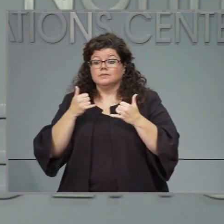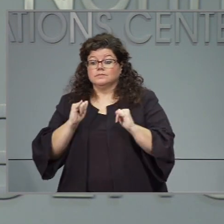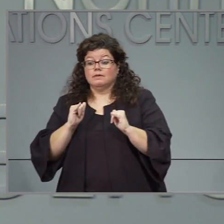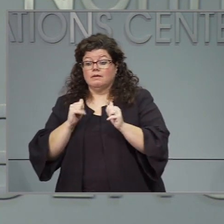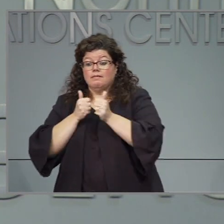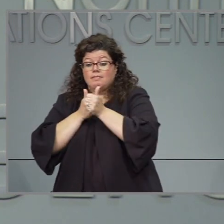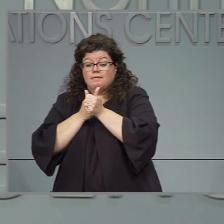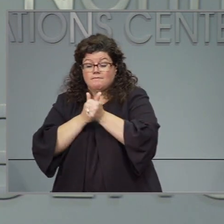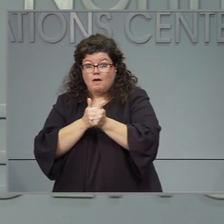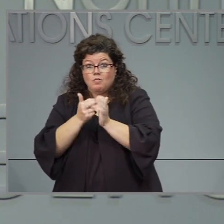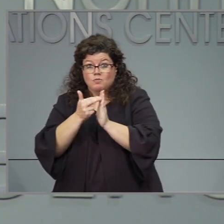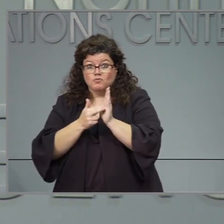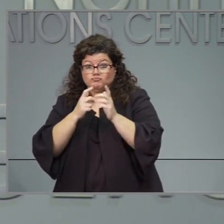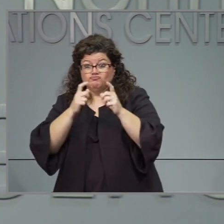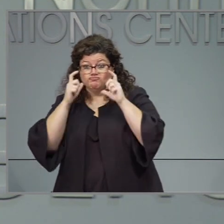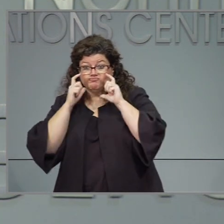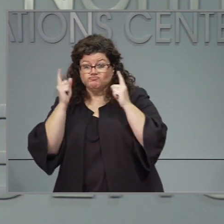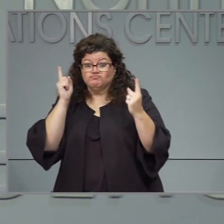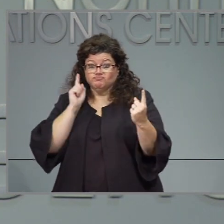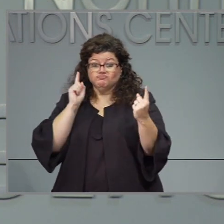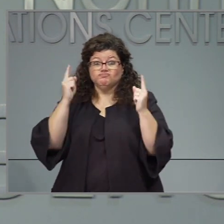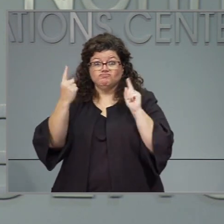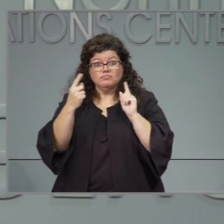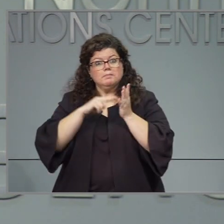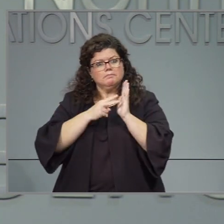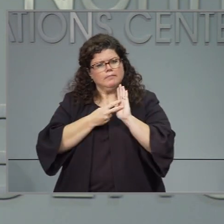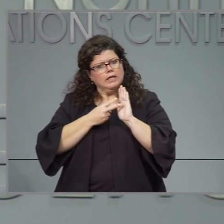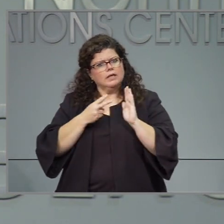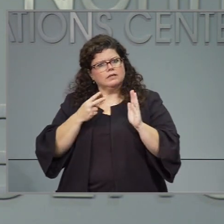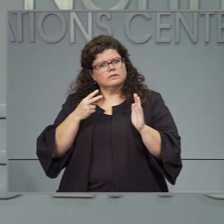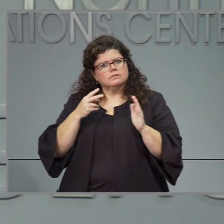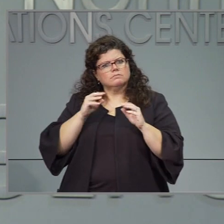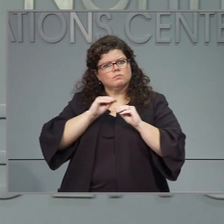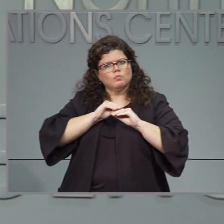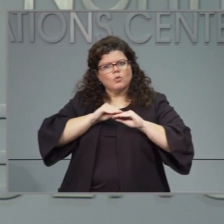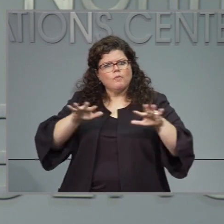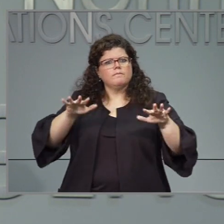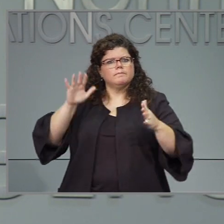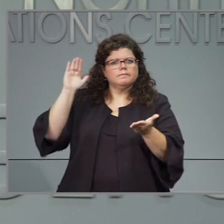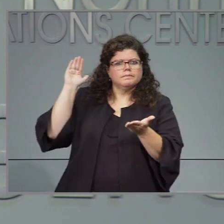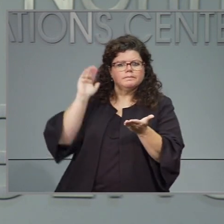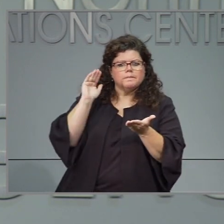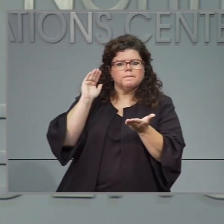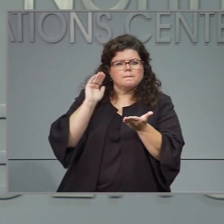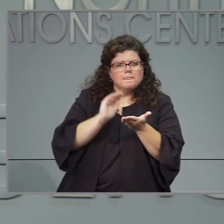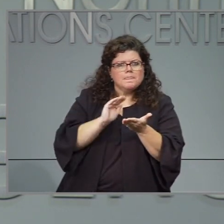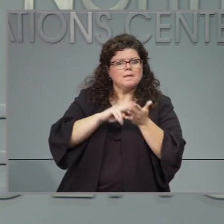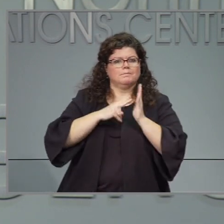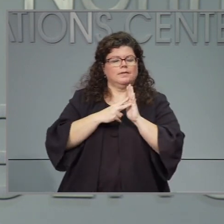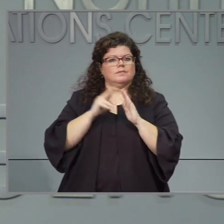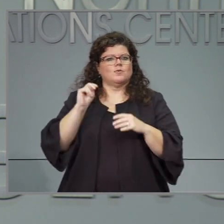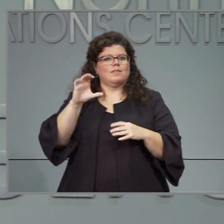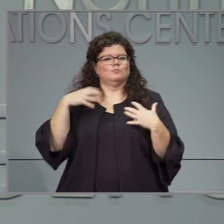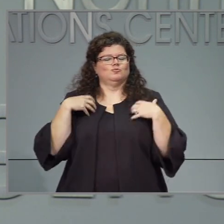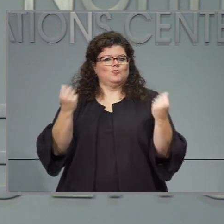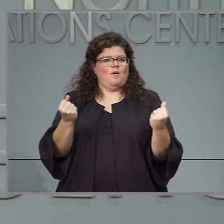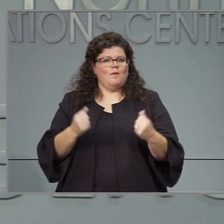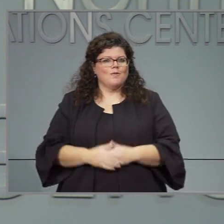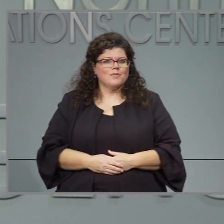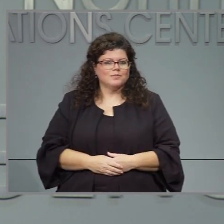quería y mantenemos nuestra distancia, estamos manteniendo la enfermedad controlada y también junto con la